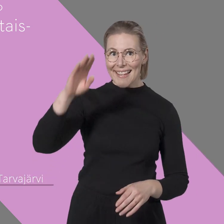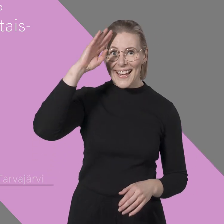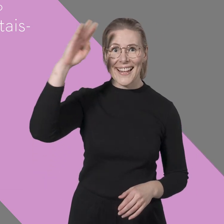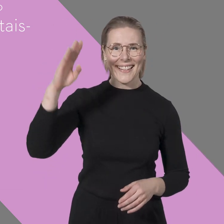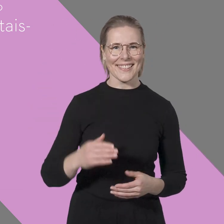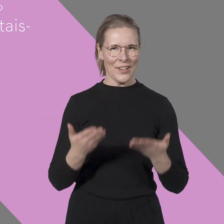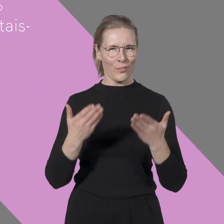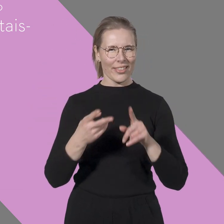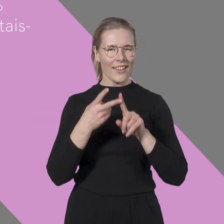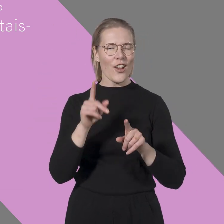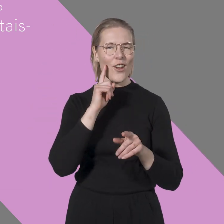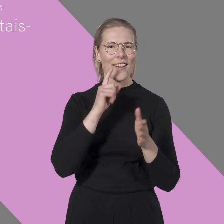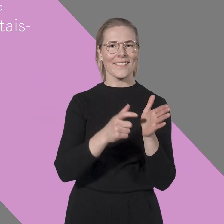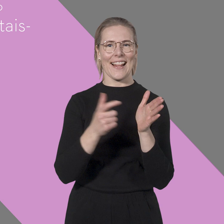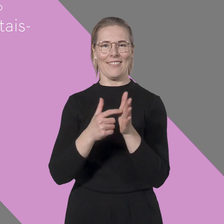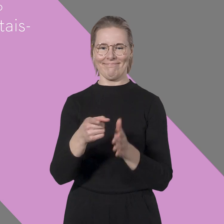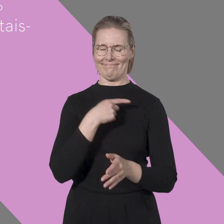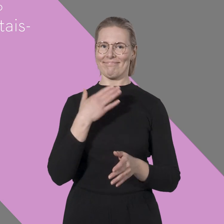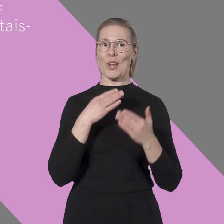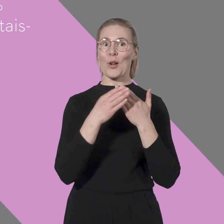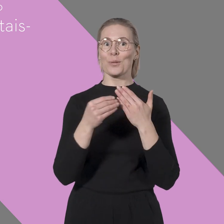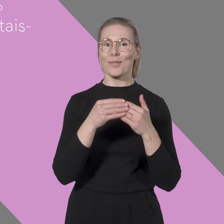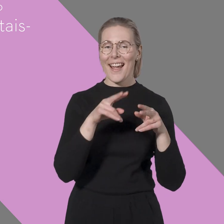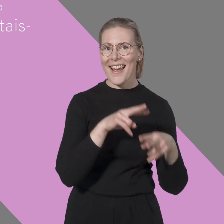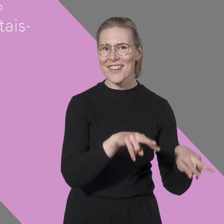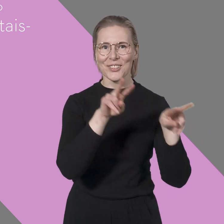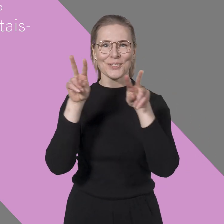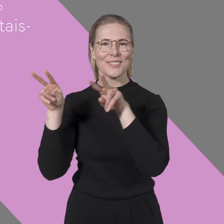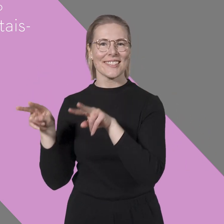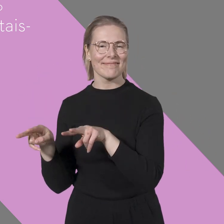Hei! On taas viikoittaisen uutiskatsauksemme aika.